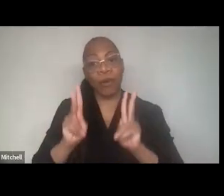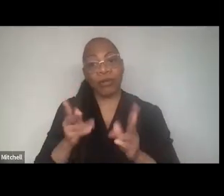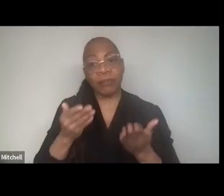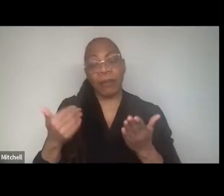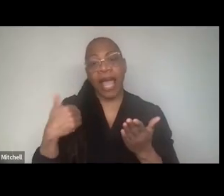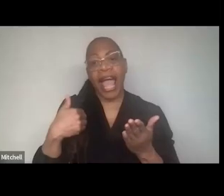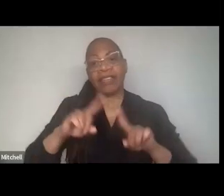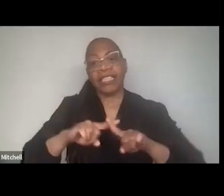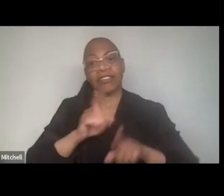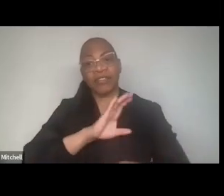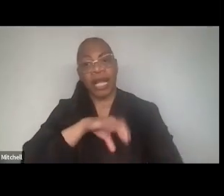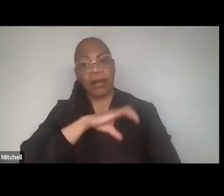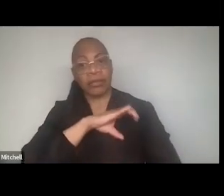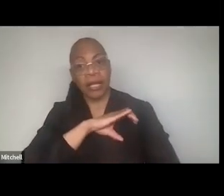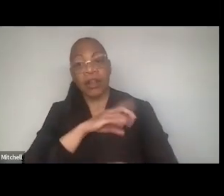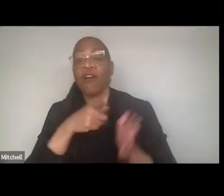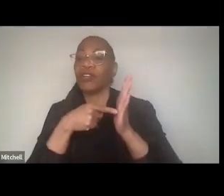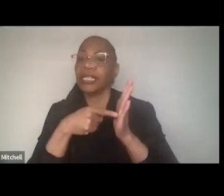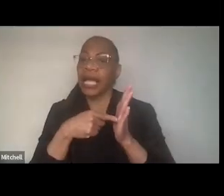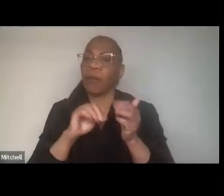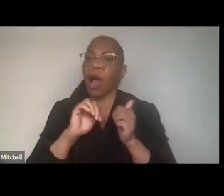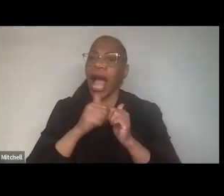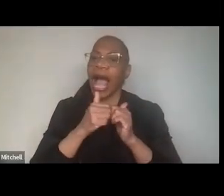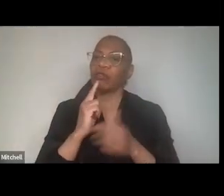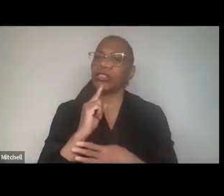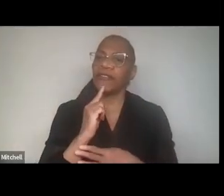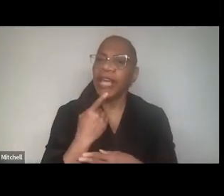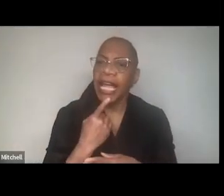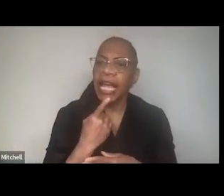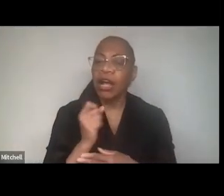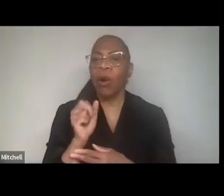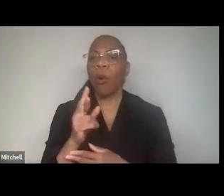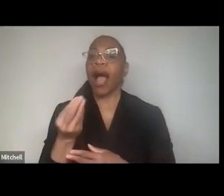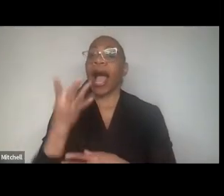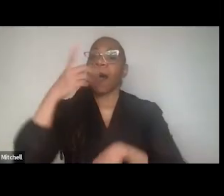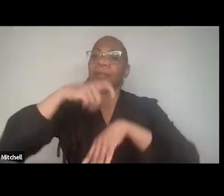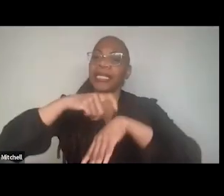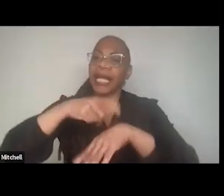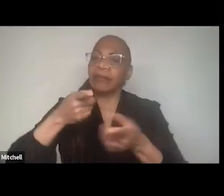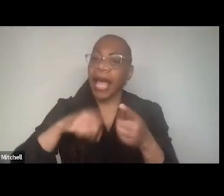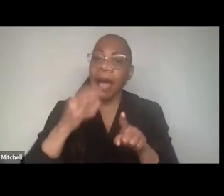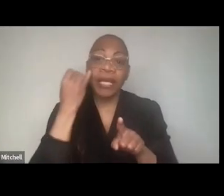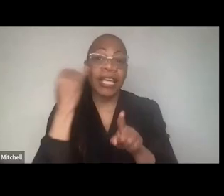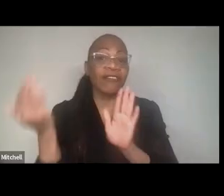como cuán severo fue, potencialmente cuántas veces sucedió, si fue una lesión repetida, a qué edad.